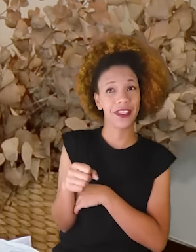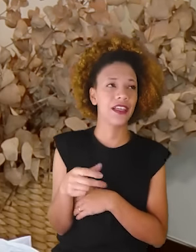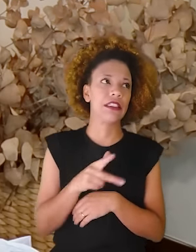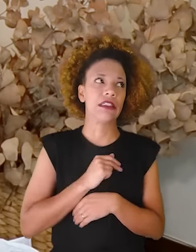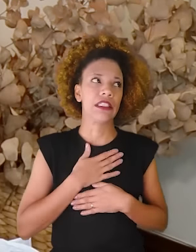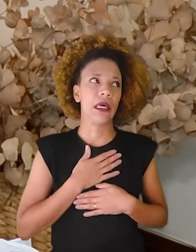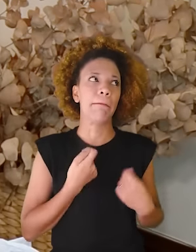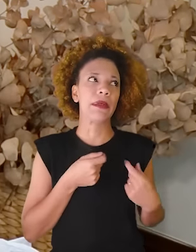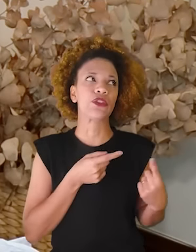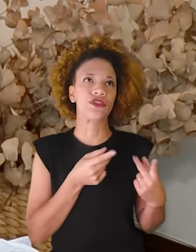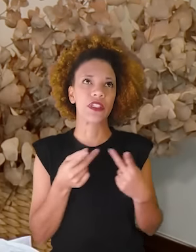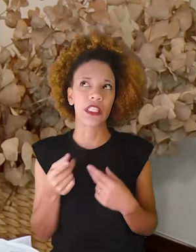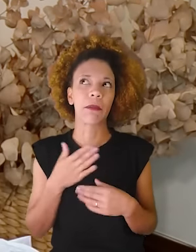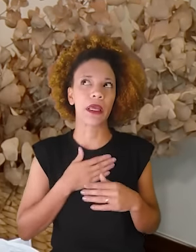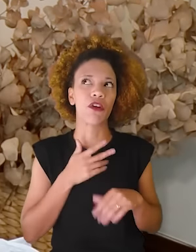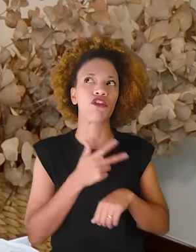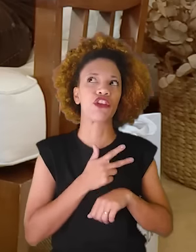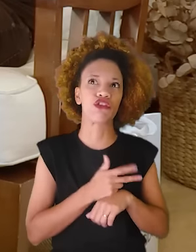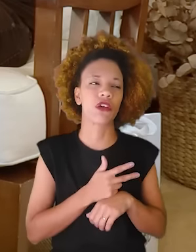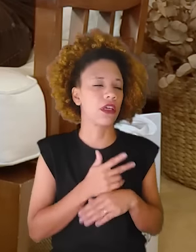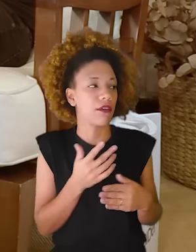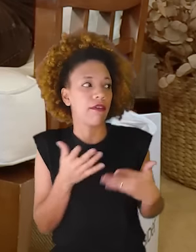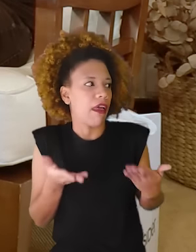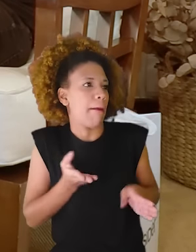você fala pô Ach que eu vou ter que vender minhas coisas e de repente você tá assim [ __ ] velho e